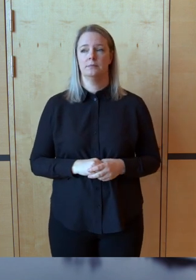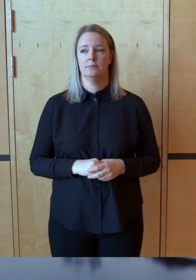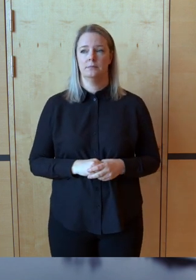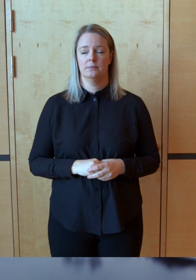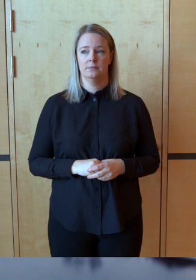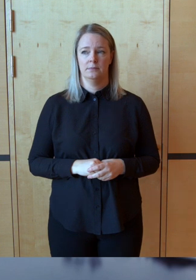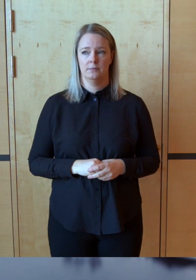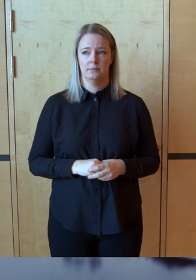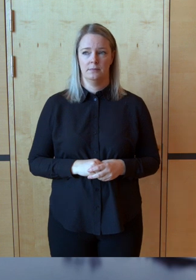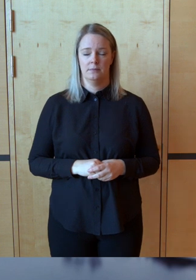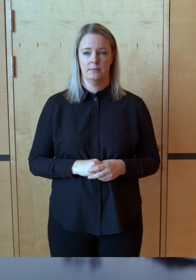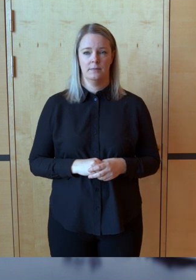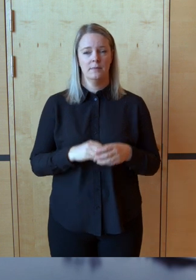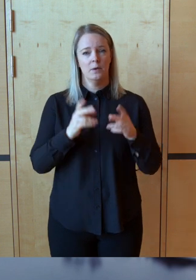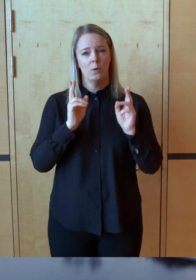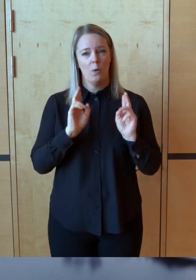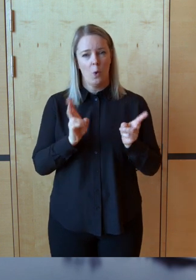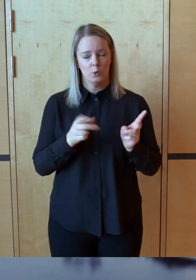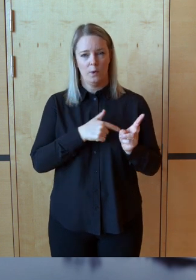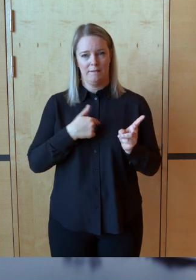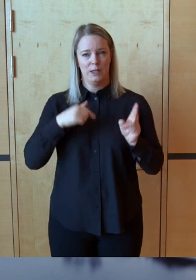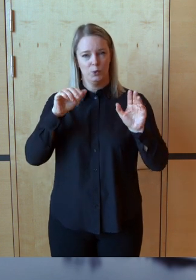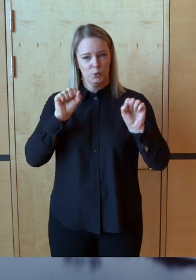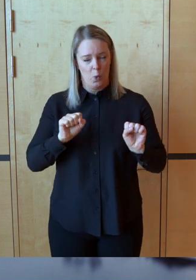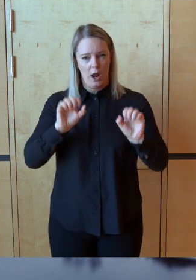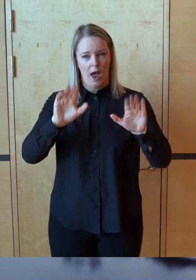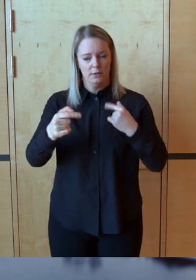Haft en bättre dialog med berörda parter